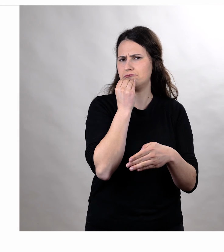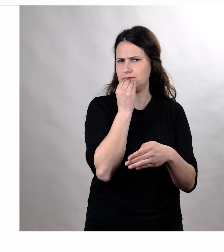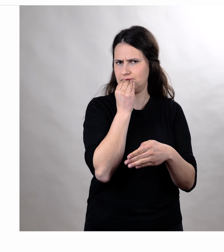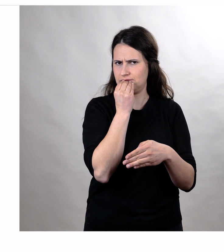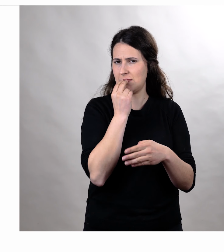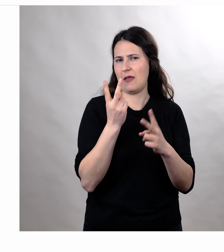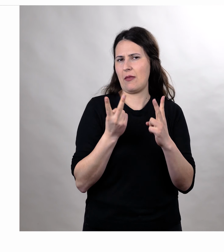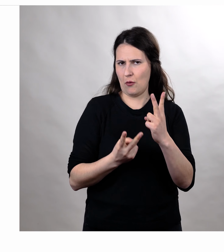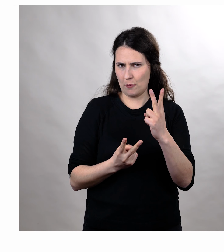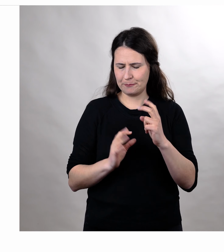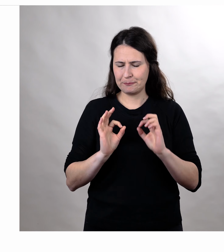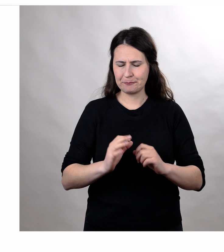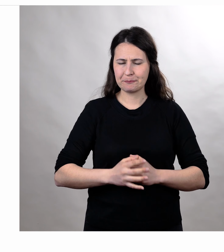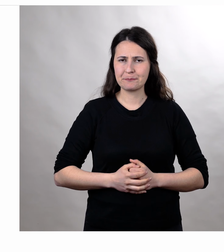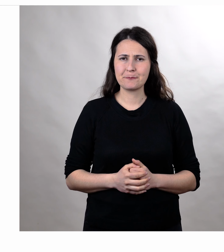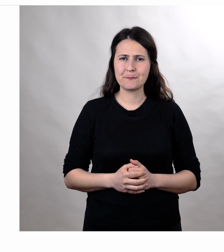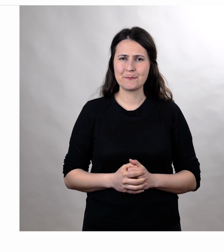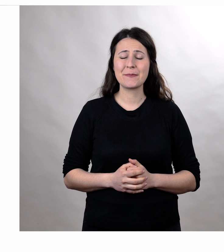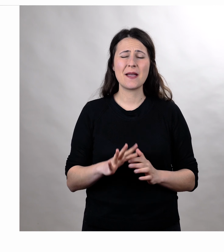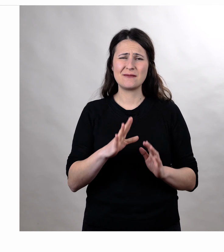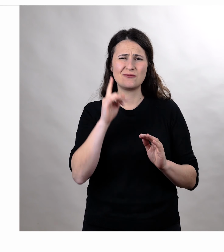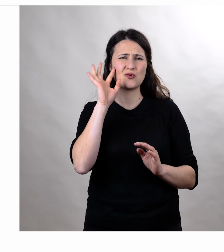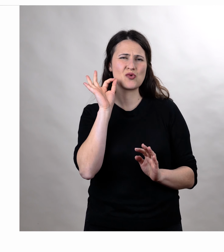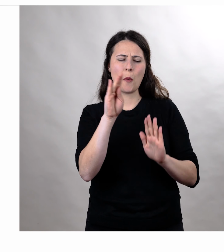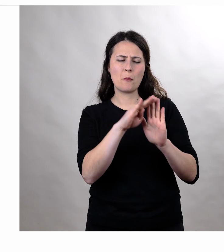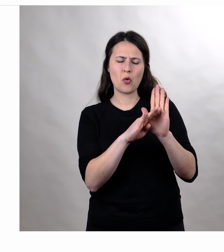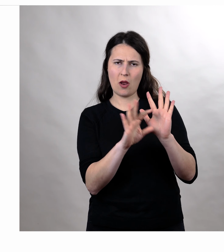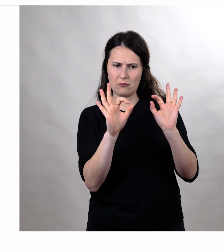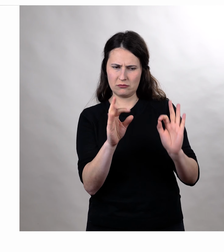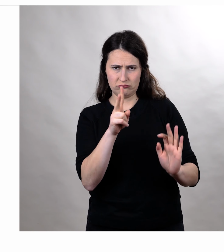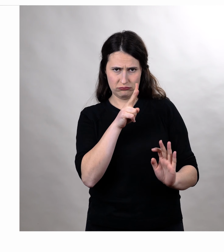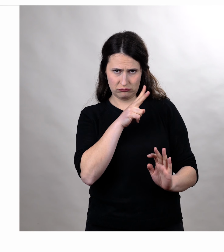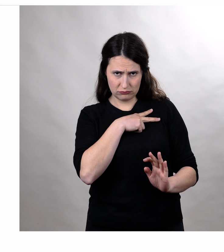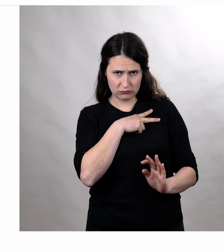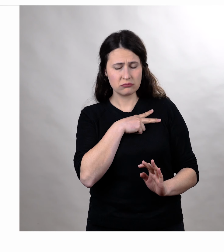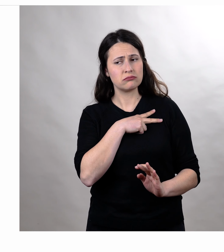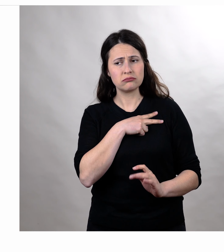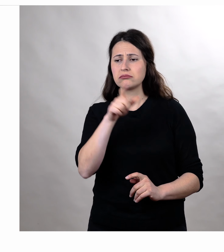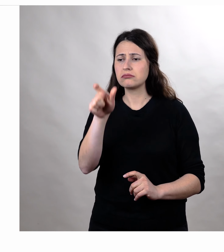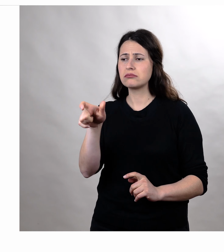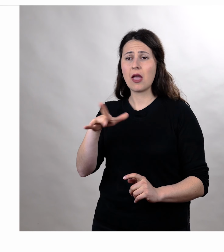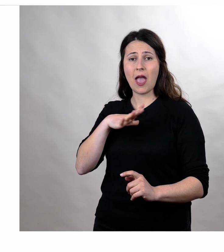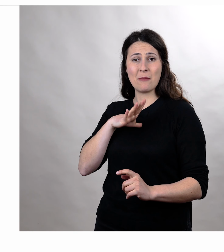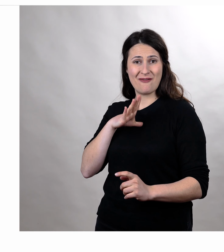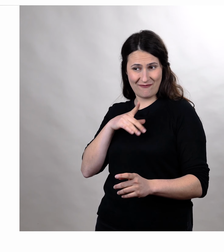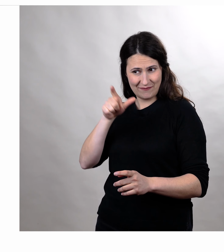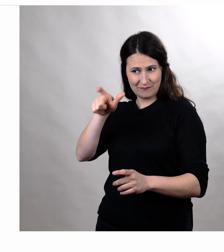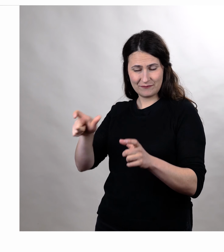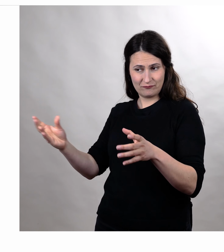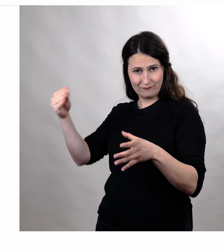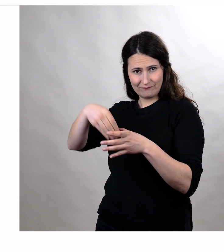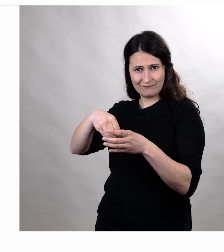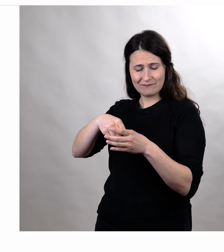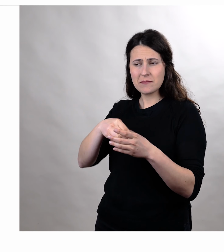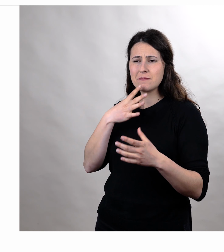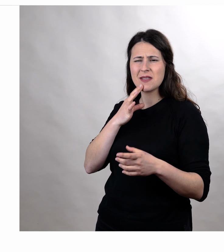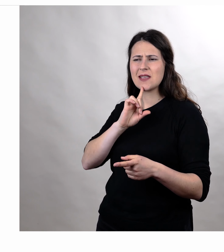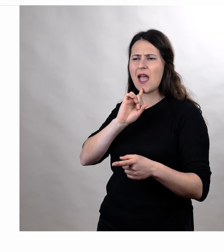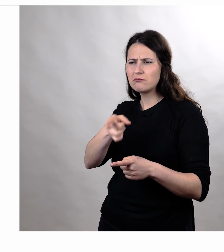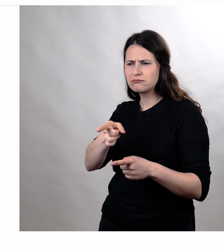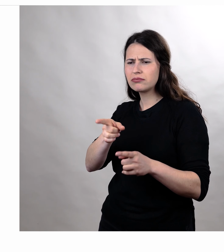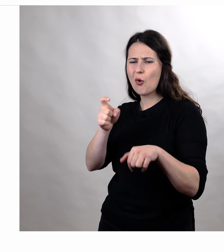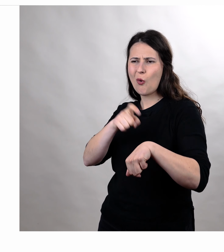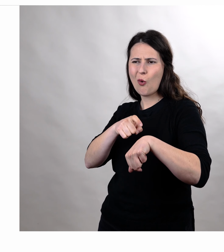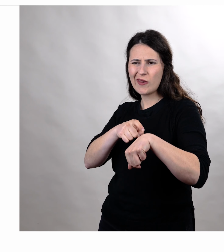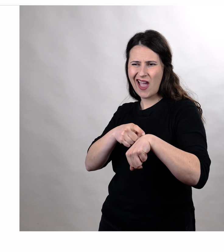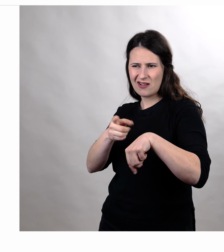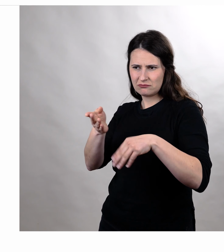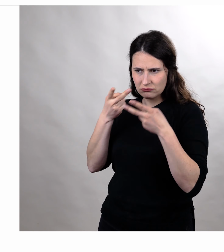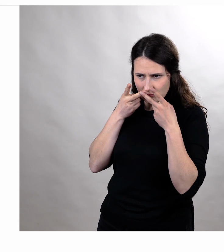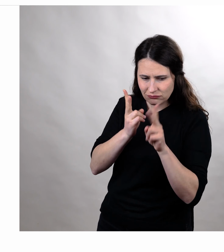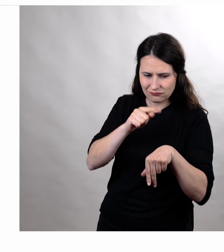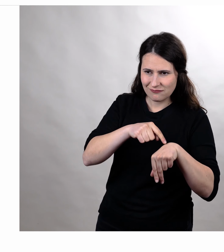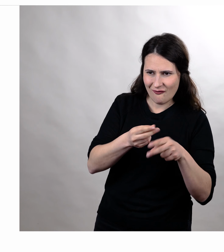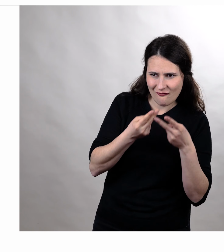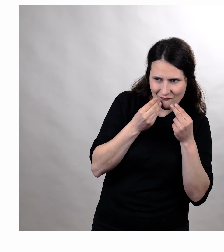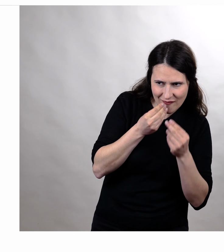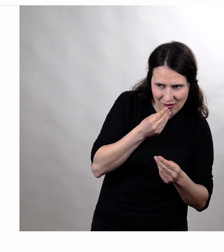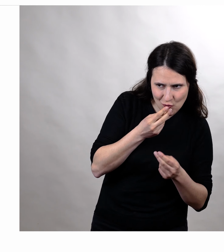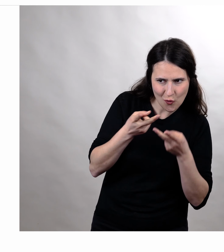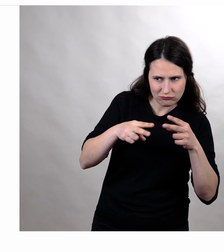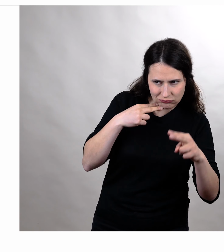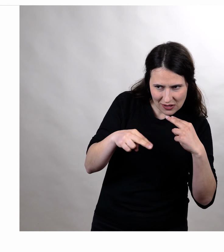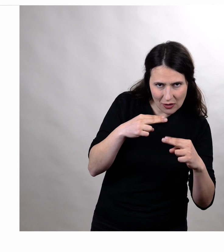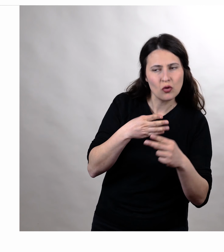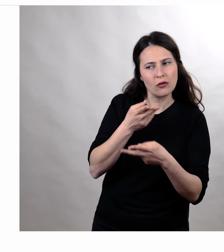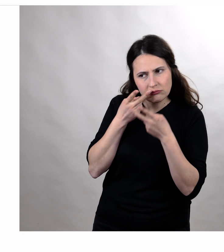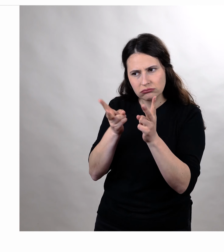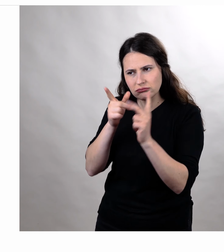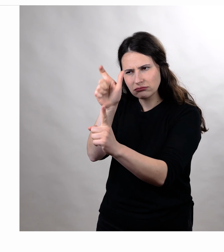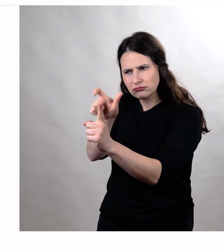Για τον καλύτερο προγραμματισμό, σε κάθε επιβάτη ανατίθενται συγκεκριμένα χρονικά διαστήματα προσέλευσης για φαγητό.